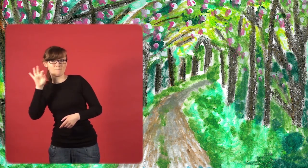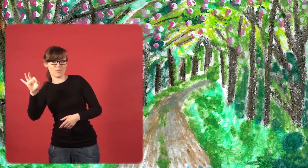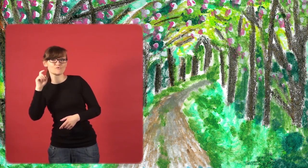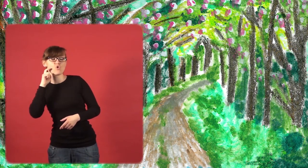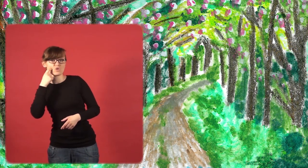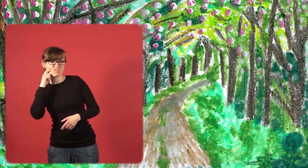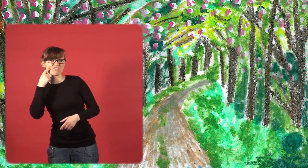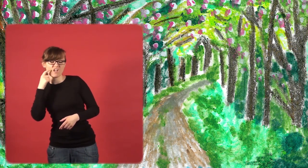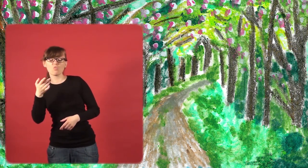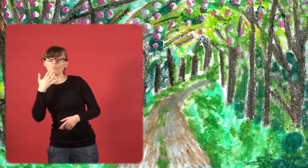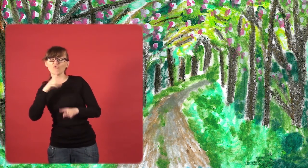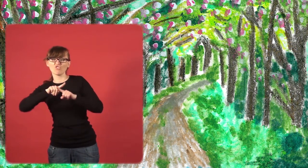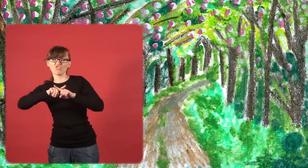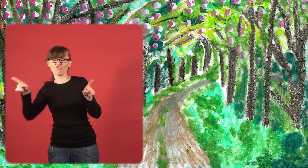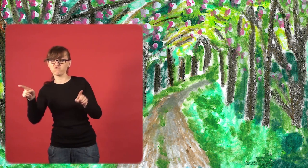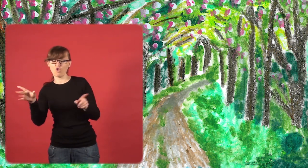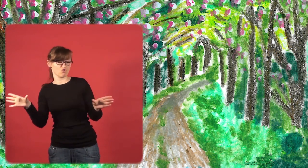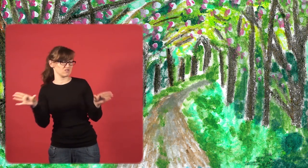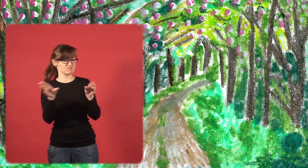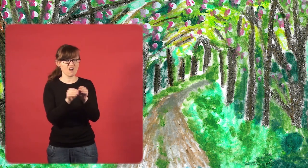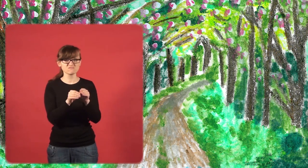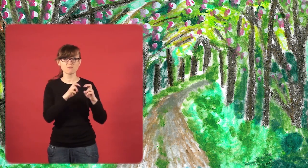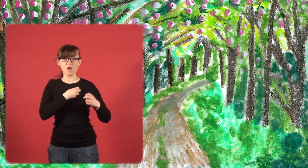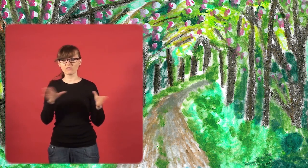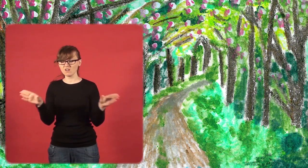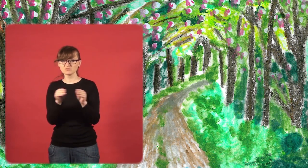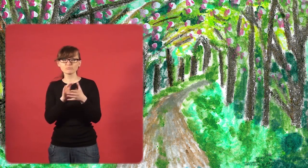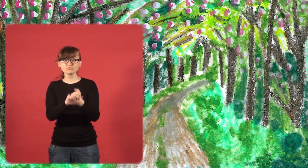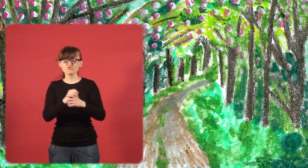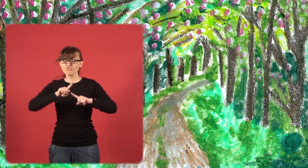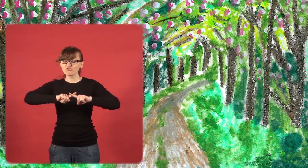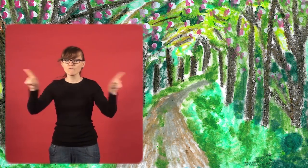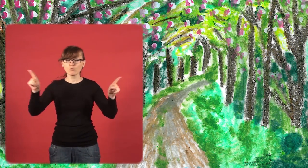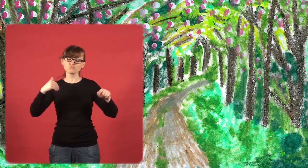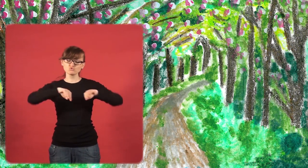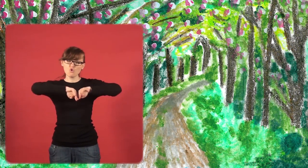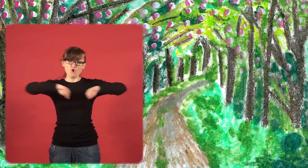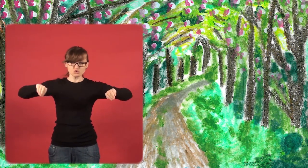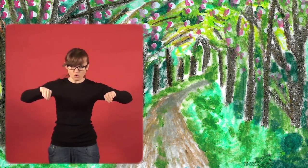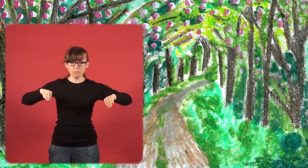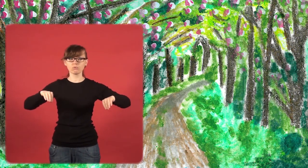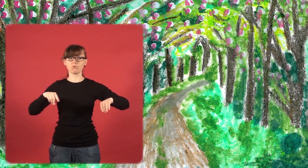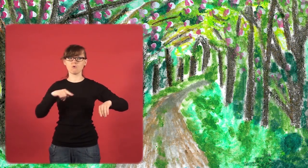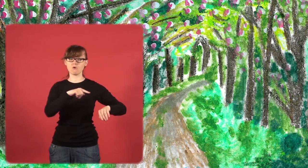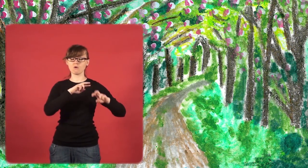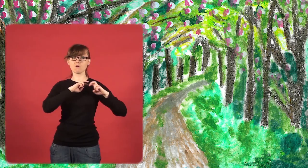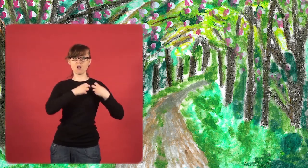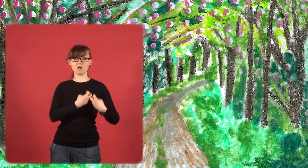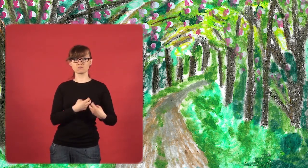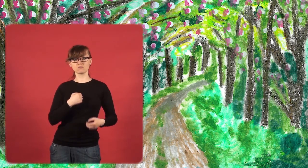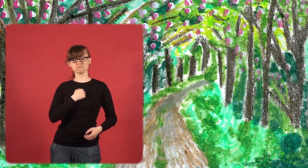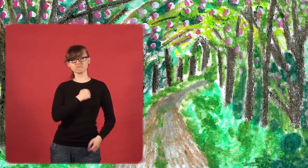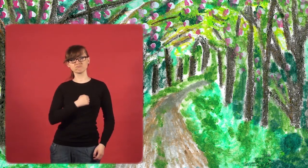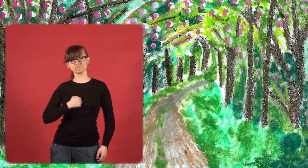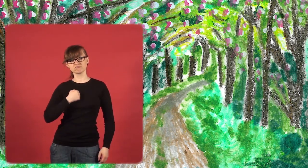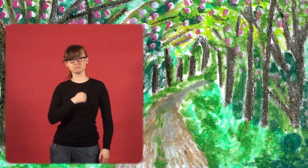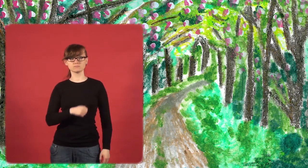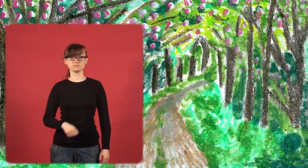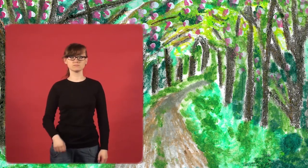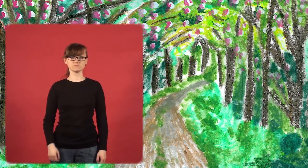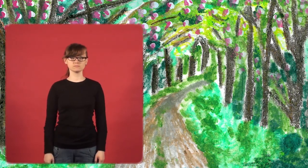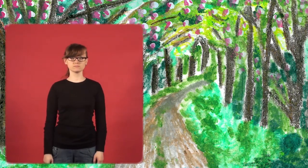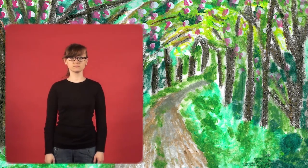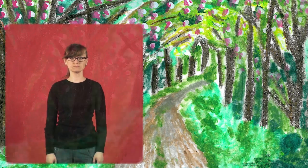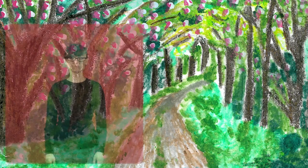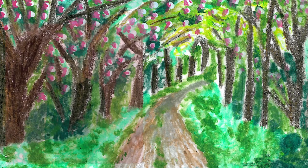Pani Barry nie chciała słuchać tłumaczeń Maryli ani przeprosin dziewczynki, zabroniła Dianie spotykać się z Anią. Ania oświadczyła, że ma złamane serce.